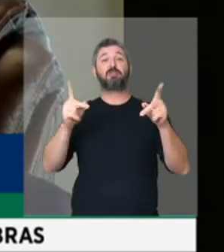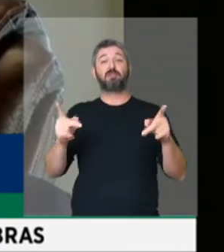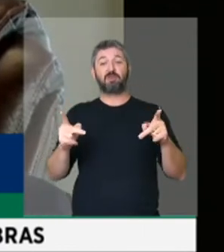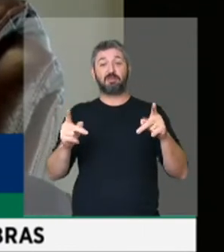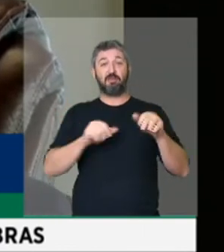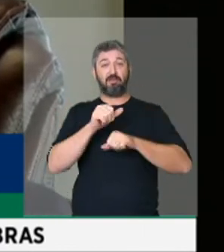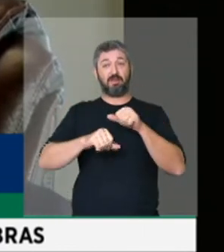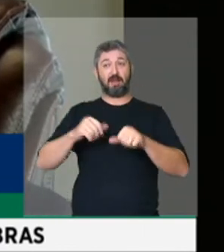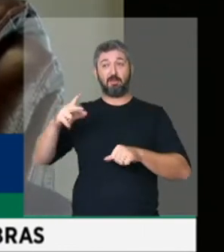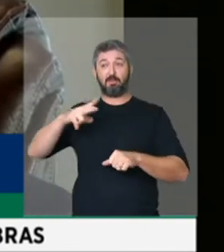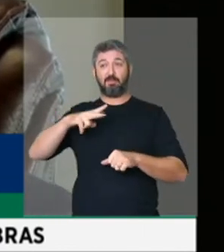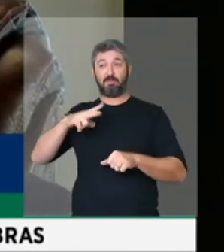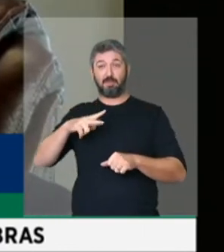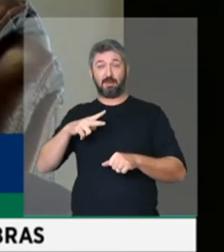SABE SEQUER A DIFERENÇA ENTRE